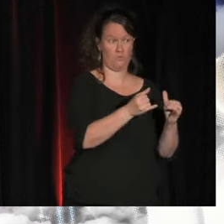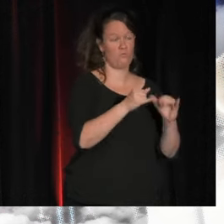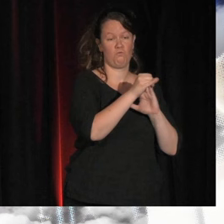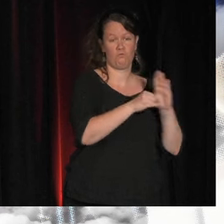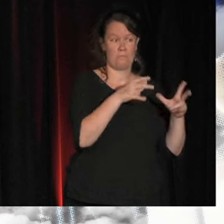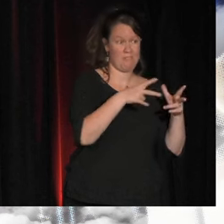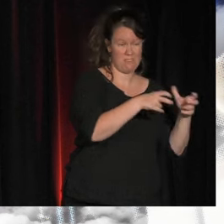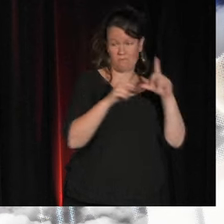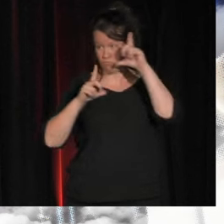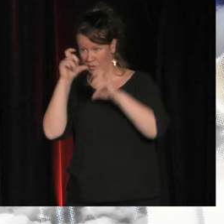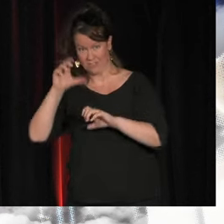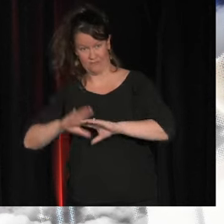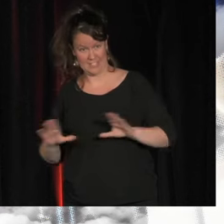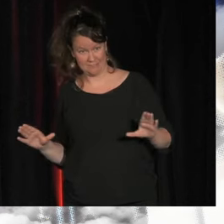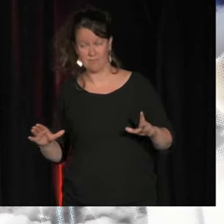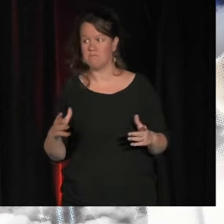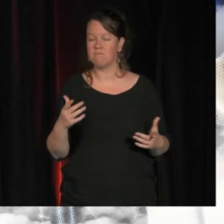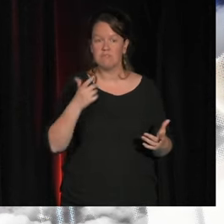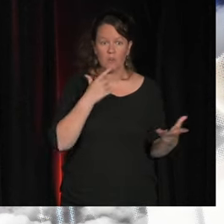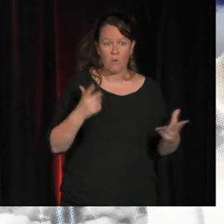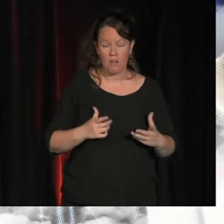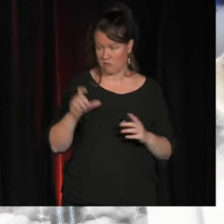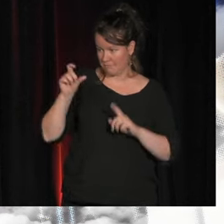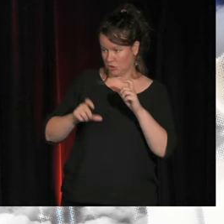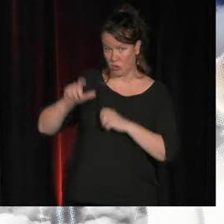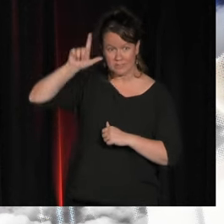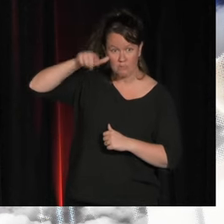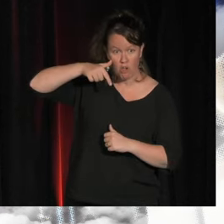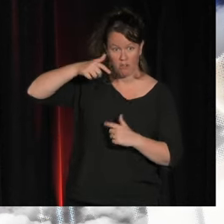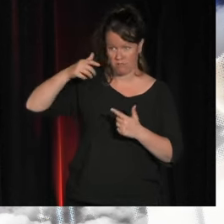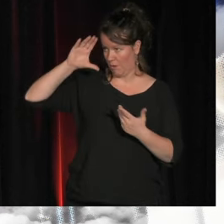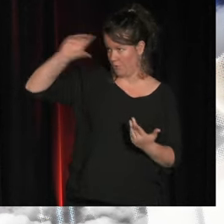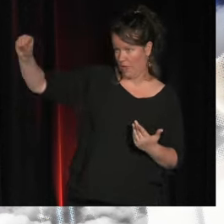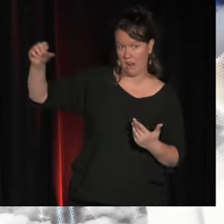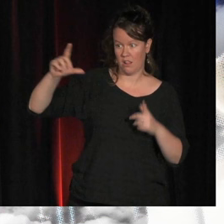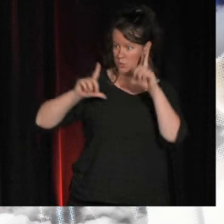qu'une partie des streamers et des streameuses pros ou semi pros "perdent de l'argent" et une partie des spectateurs.